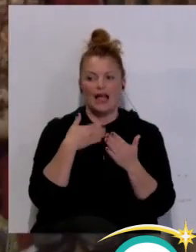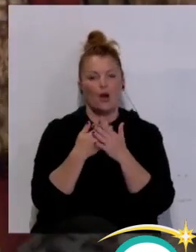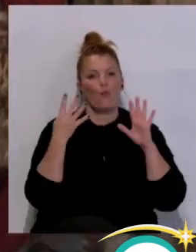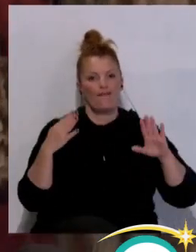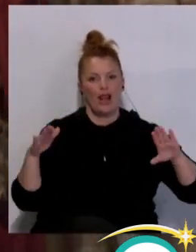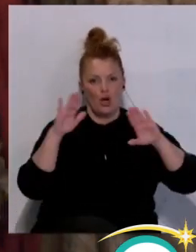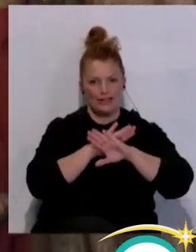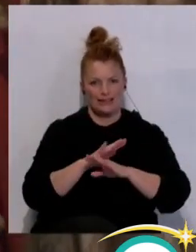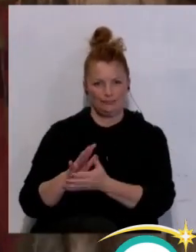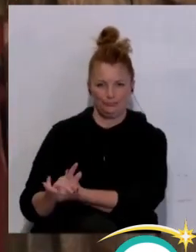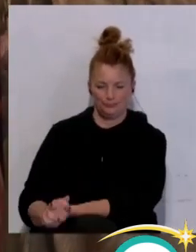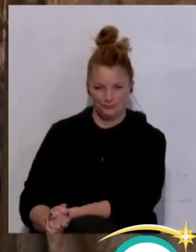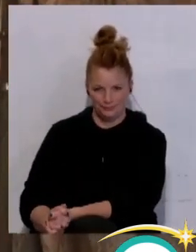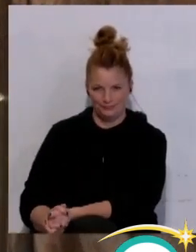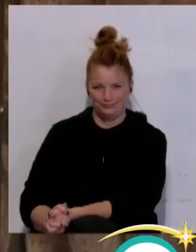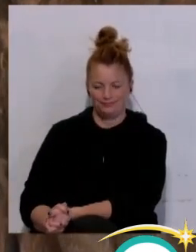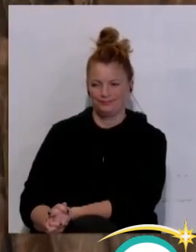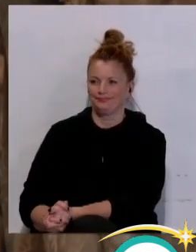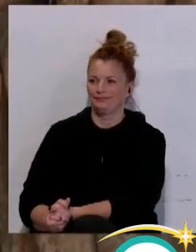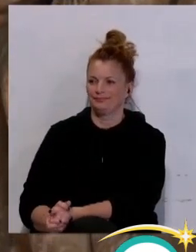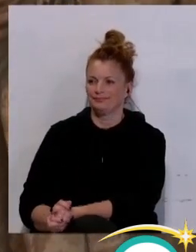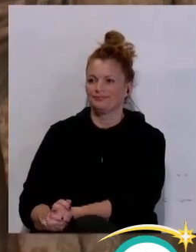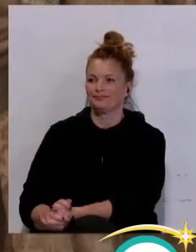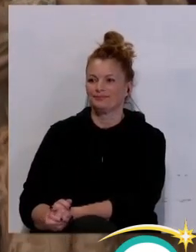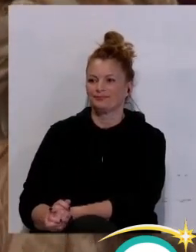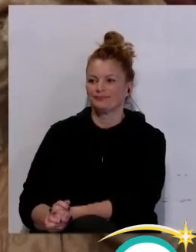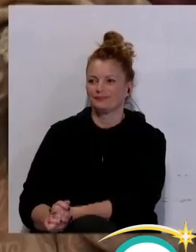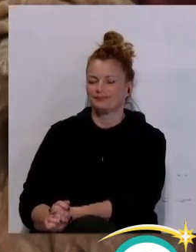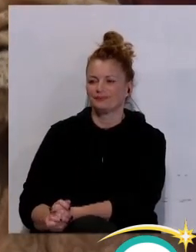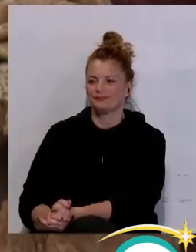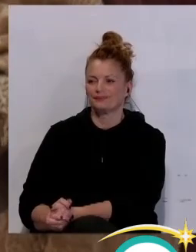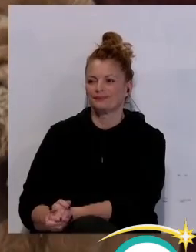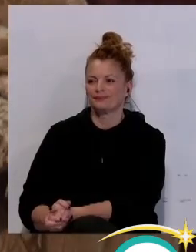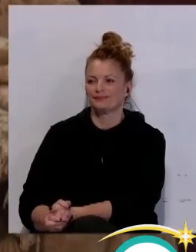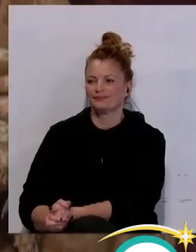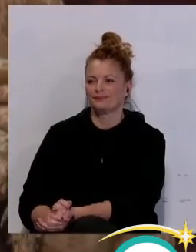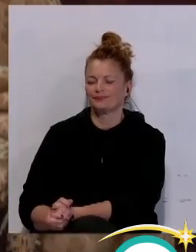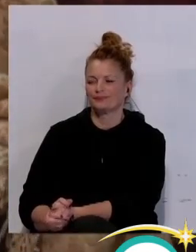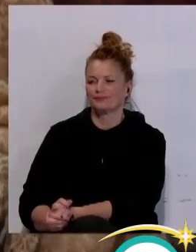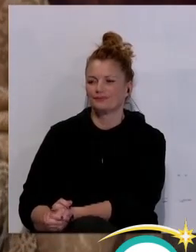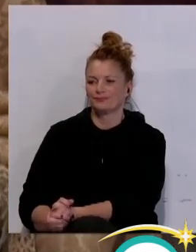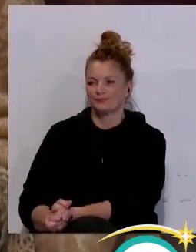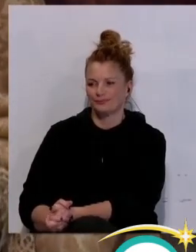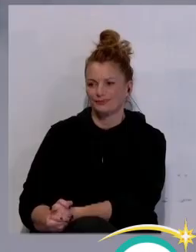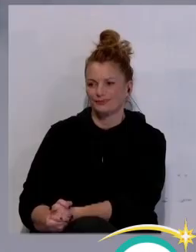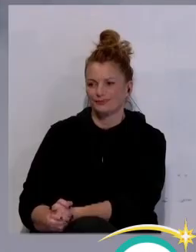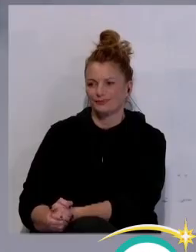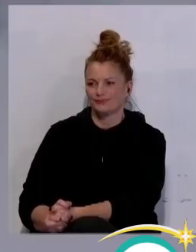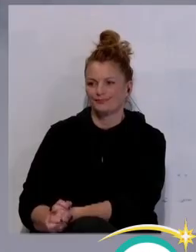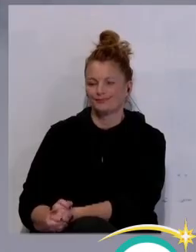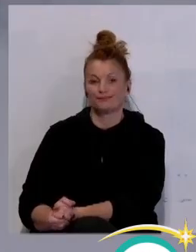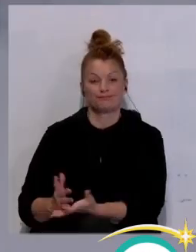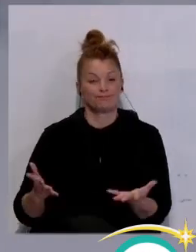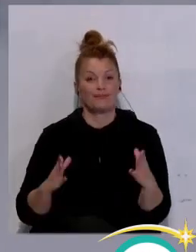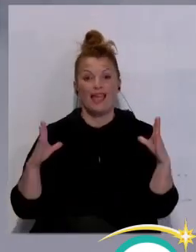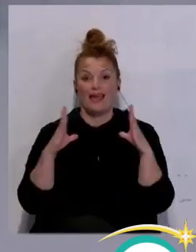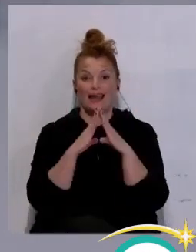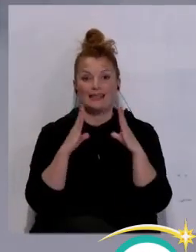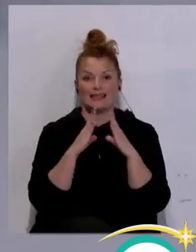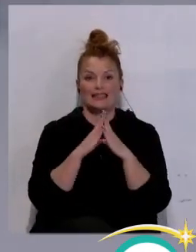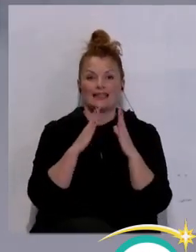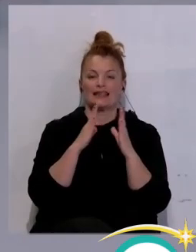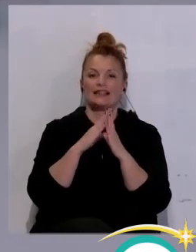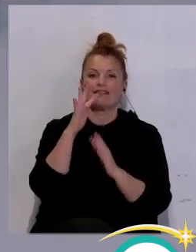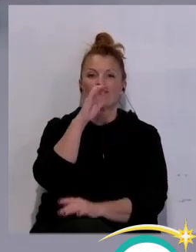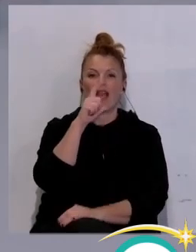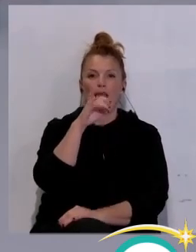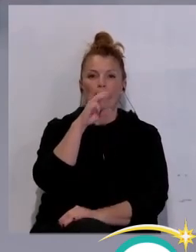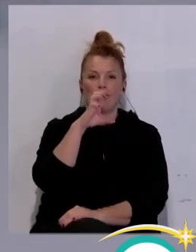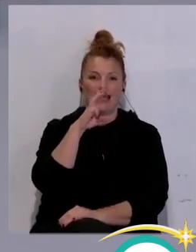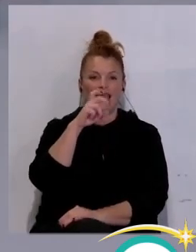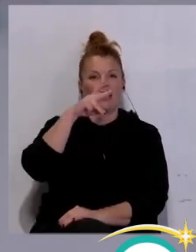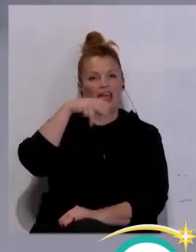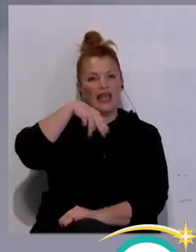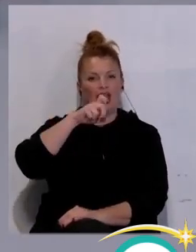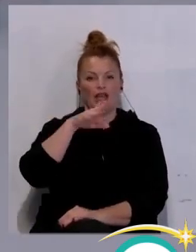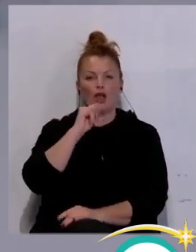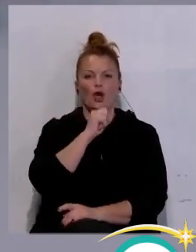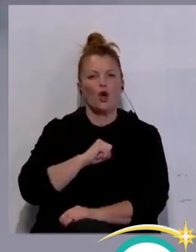noche y la iglesia de San Felipe Neri ha sido escenario de un concierto de Navidad